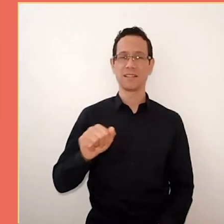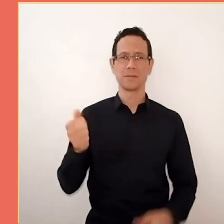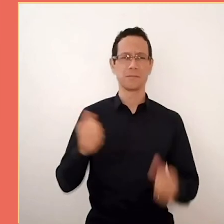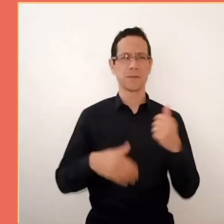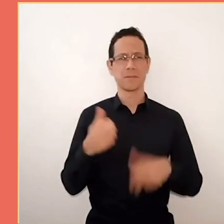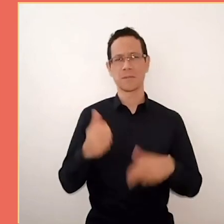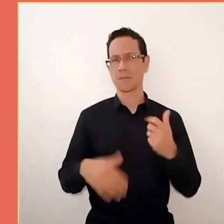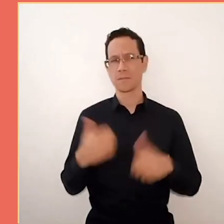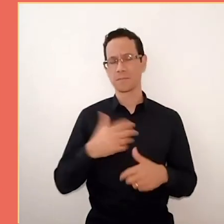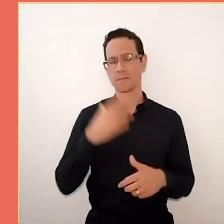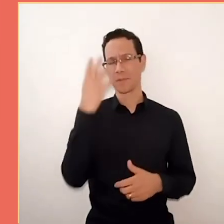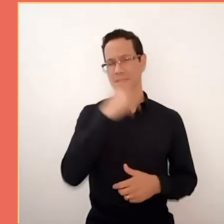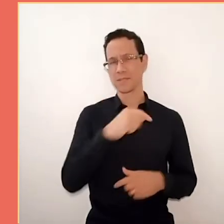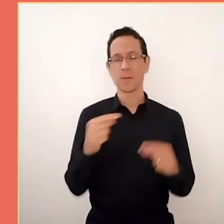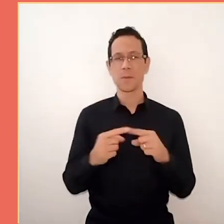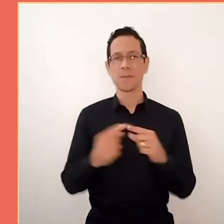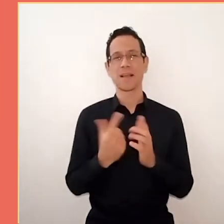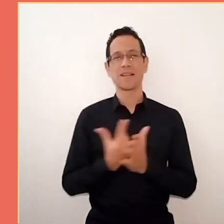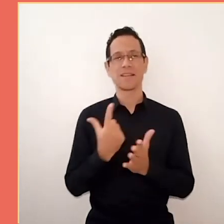relacionando o livro que ela está lendo agora